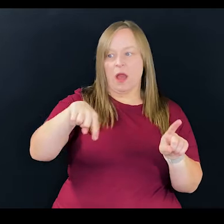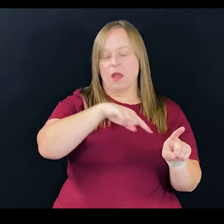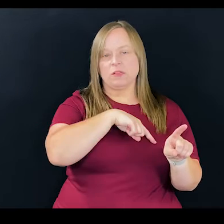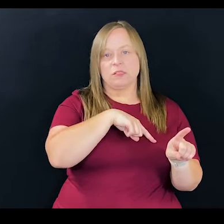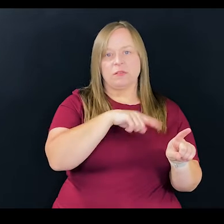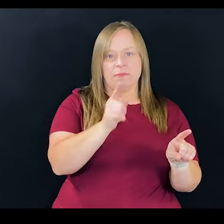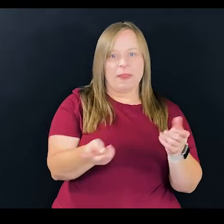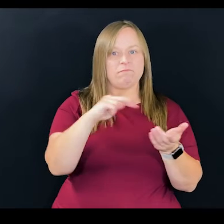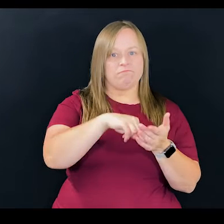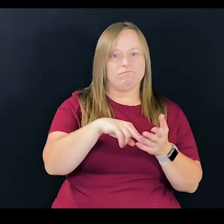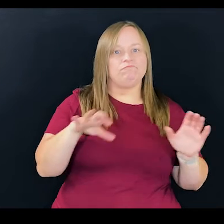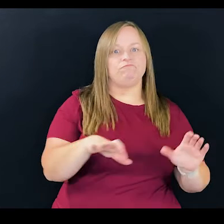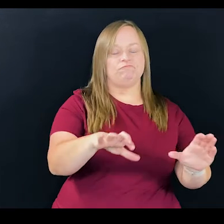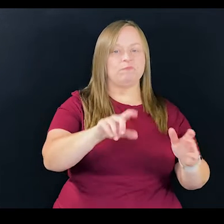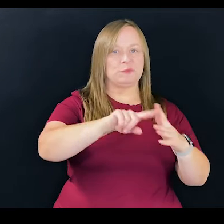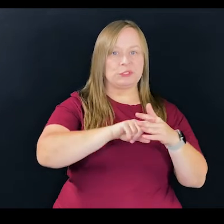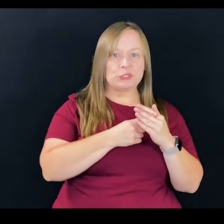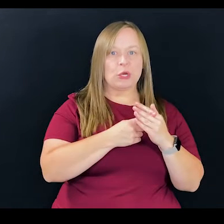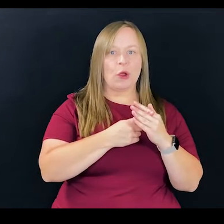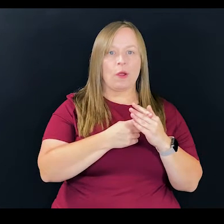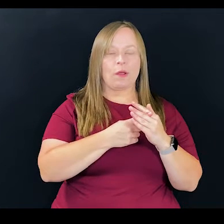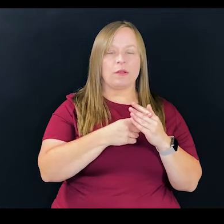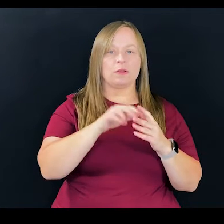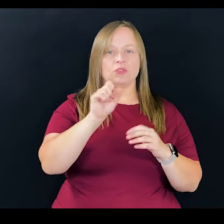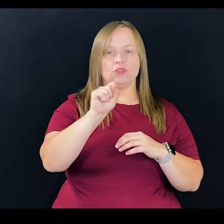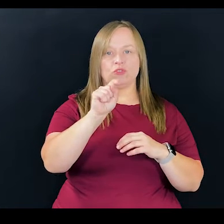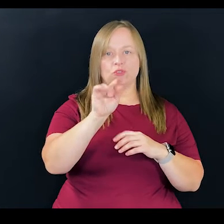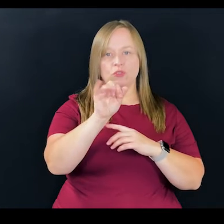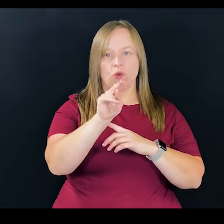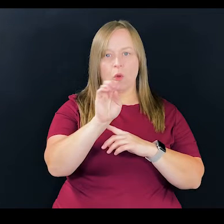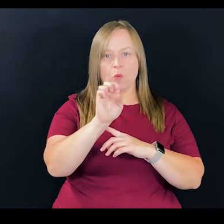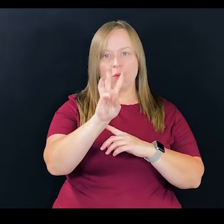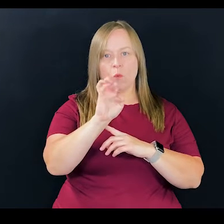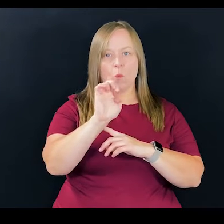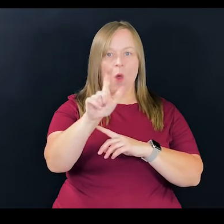y fueron las que empezaron lo que se llama el Stonewall Rebellion,